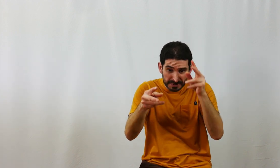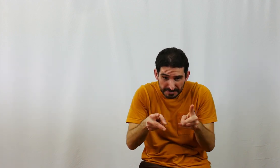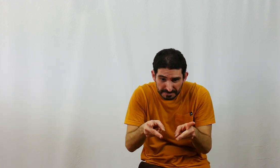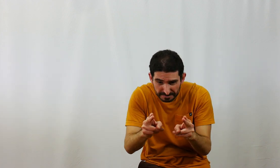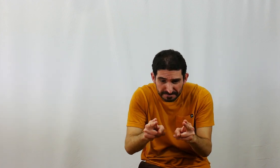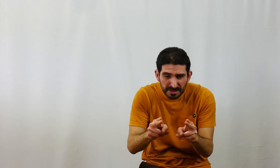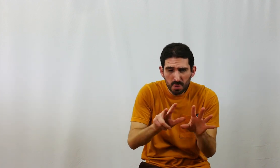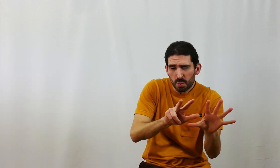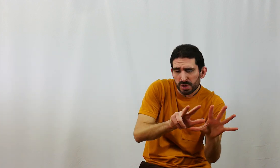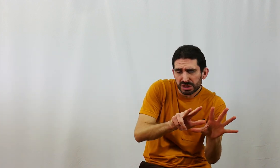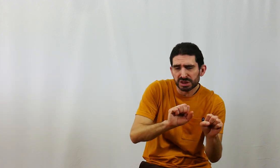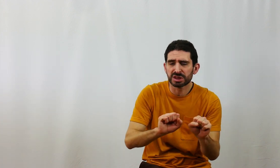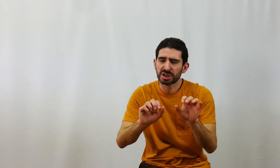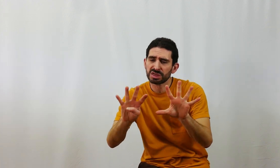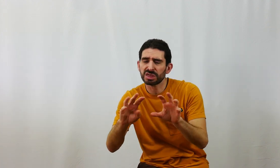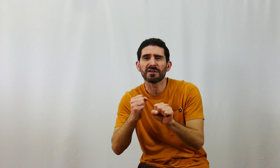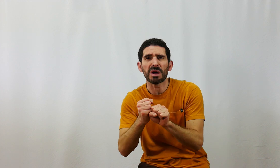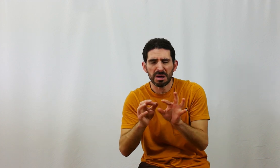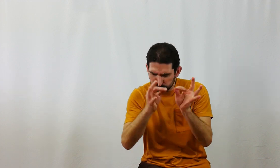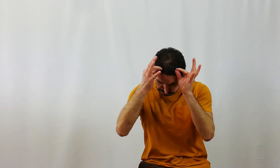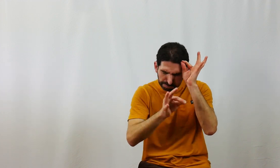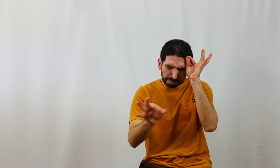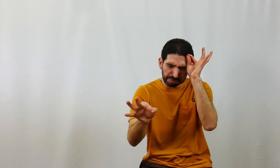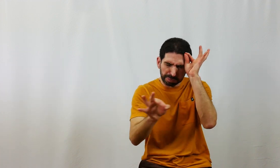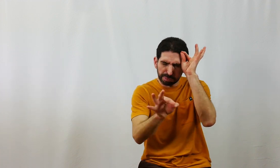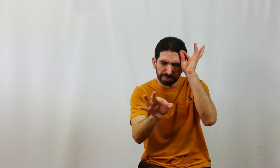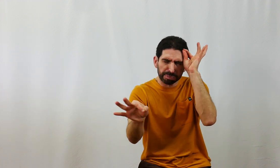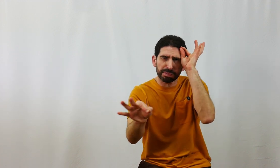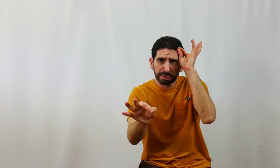Et en particulier chez les 8 et 9 ans.